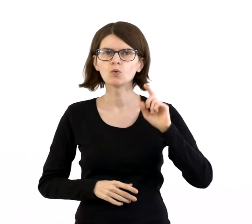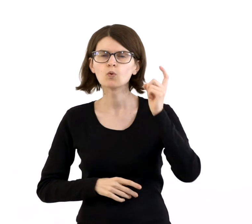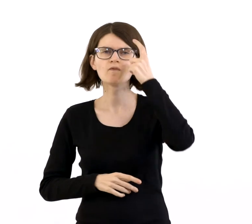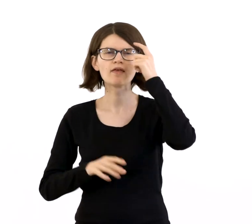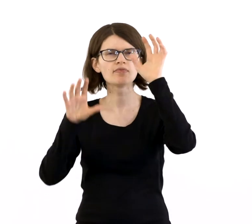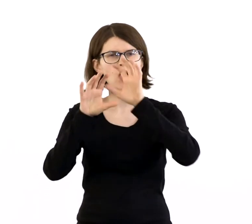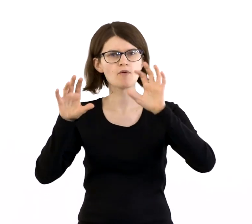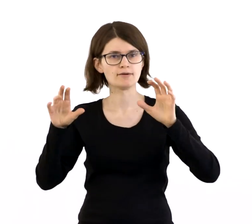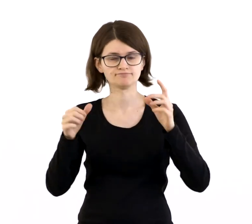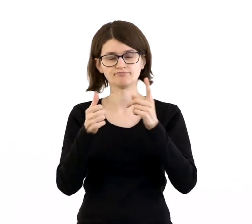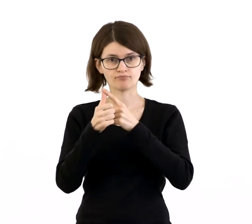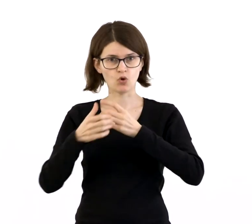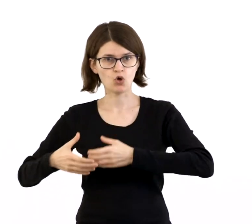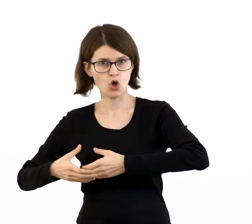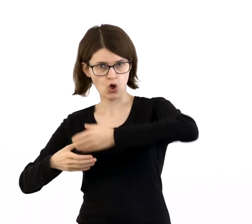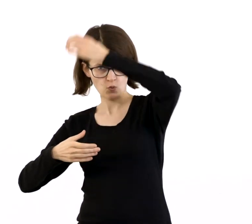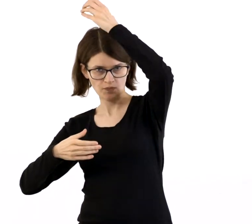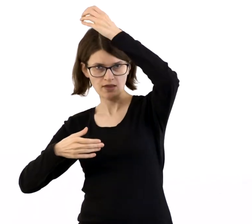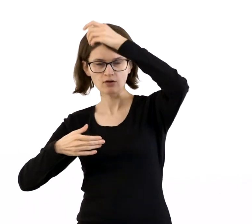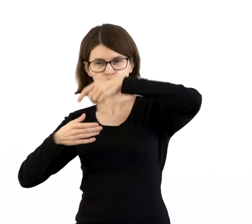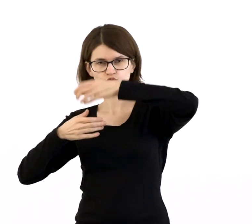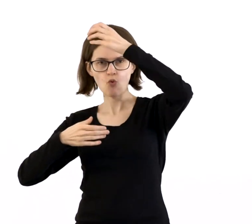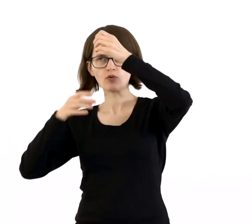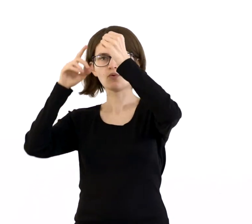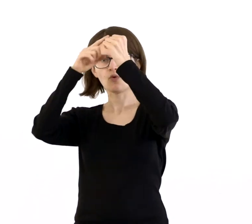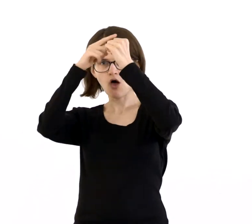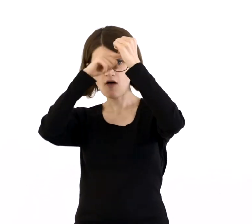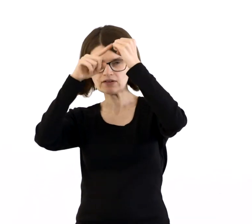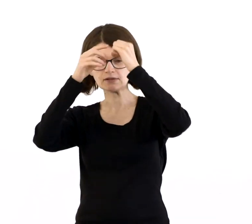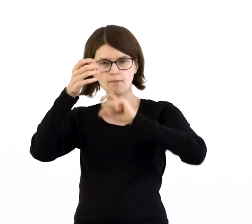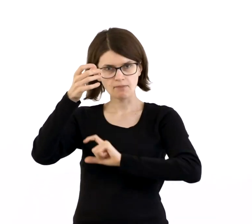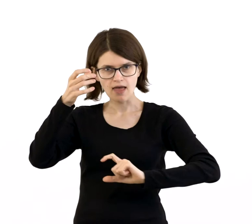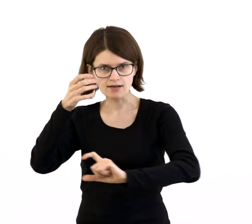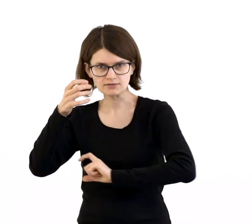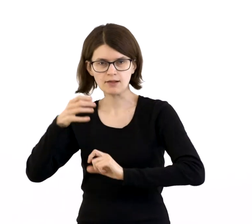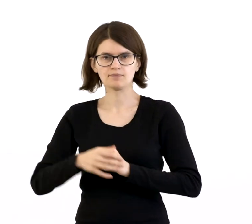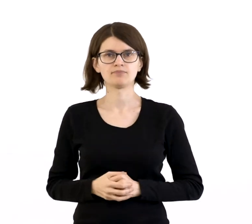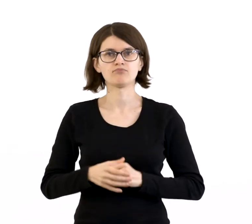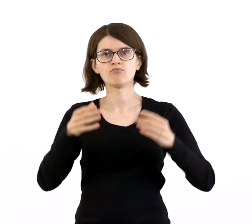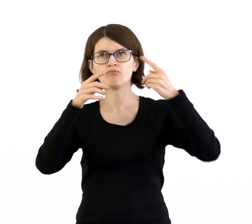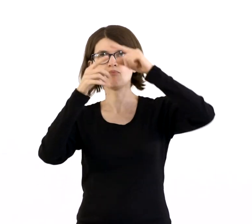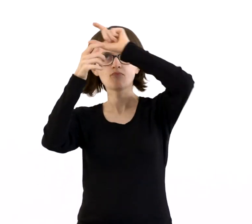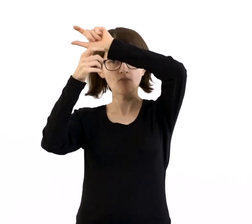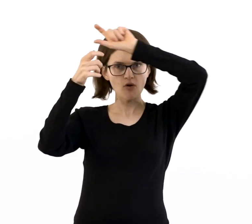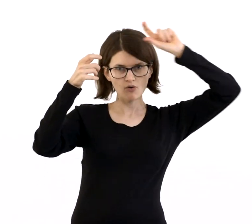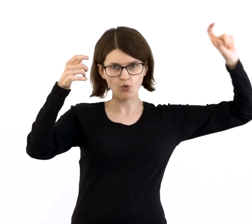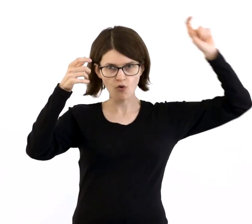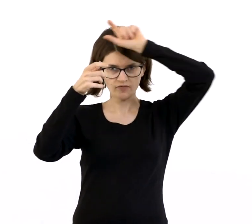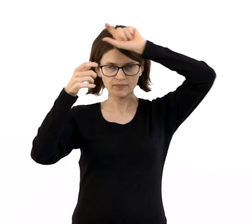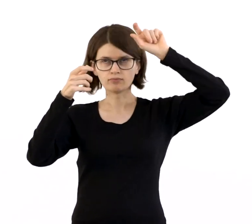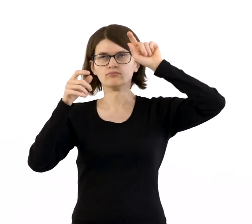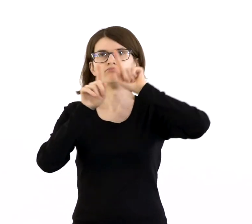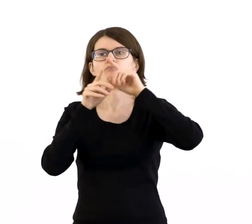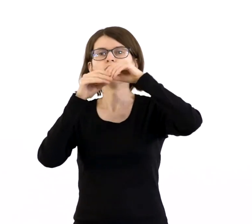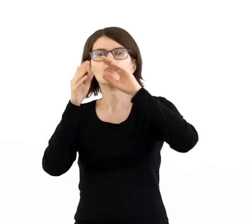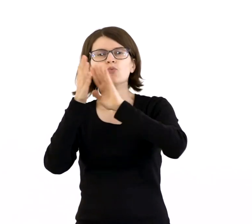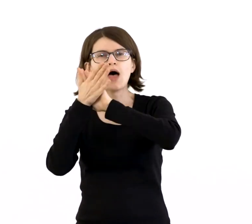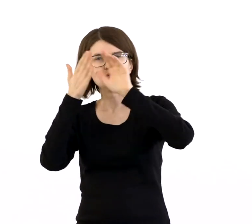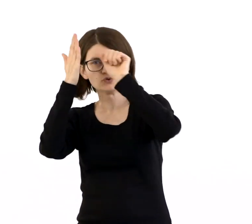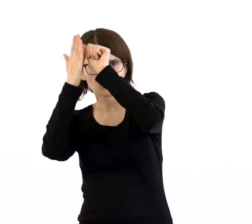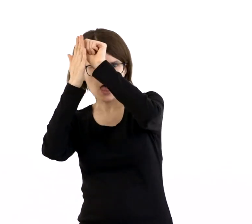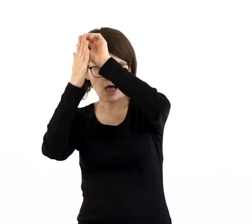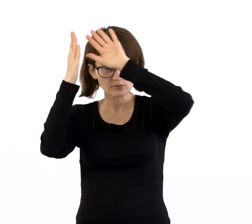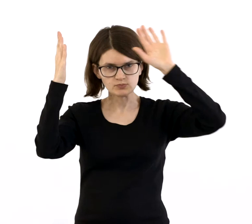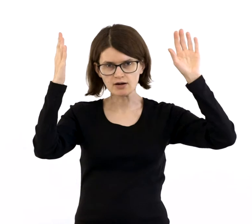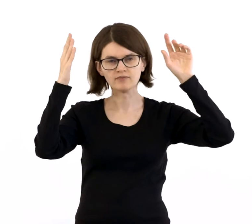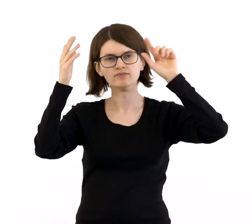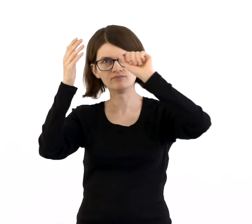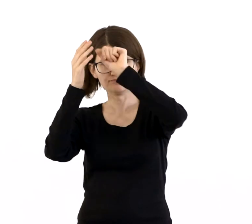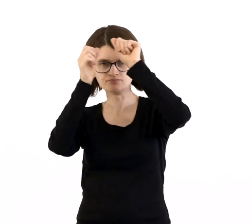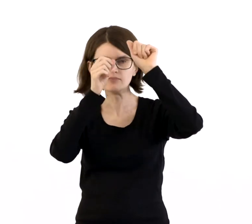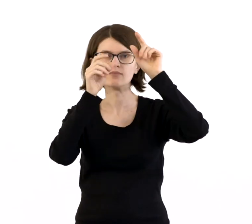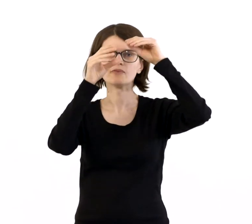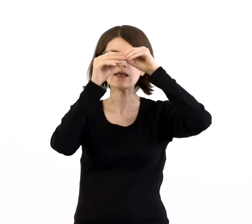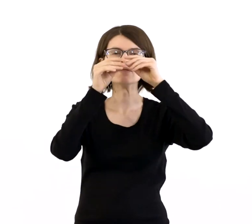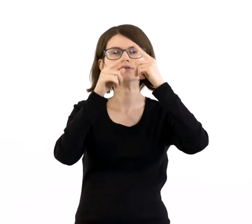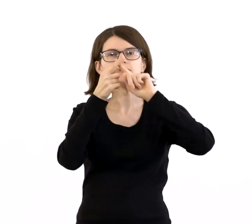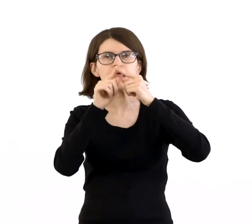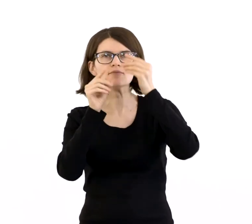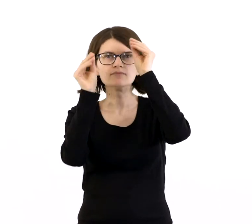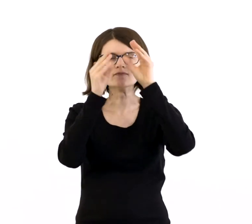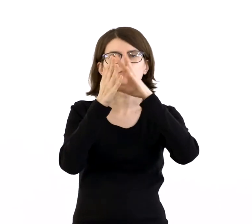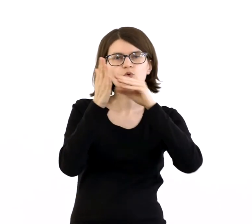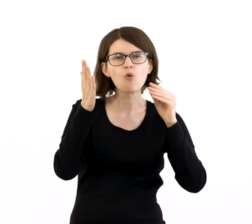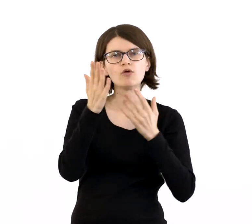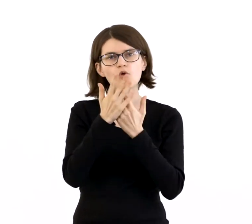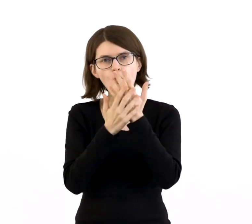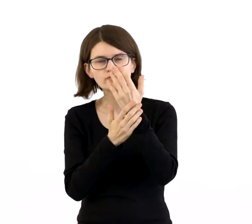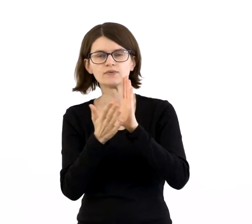Rolę dekoracyjną pełniły: trzon kolumny, jej głowica, baza, podział belkowania, płaskorzeźby figuralne i stylizowane motywy organiczne